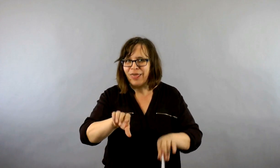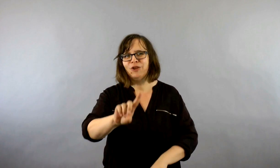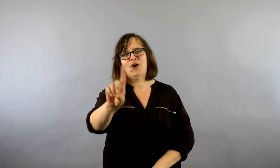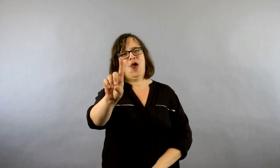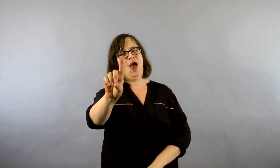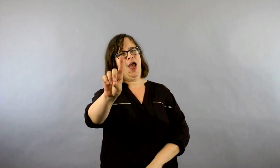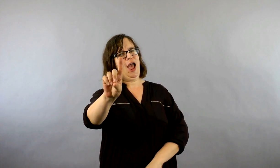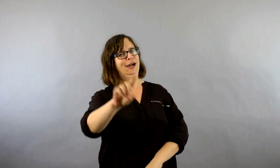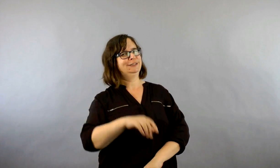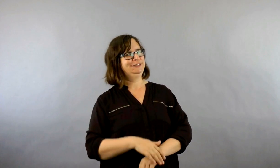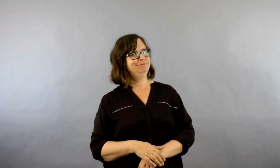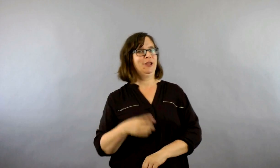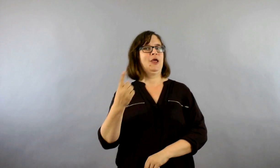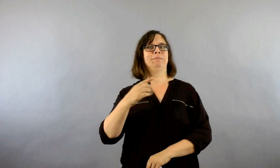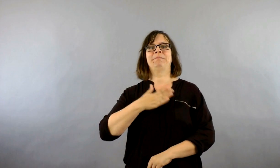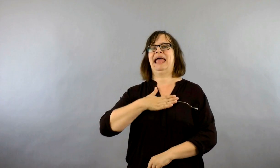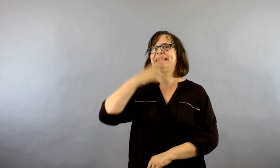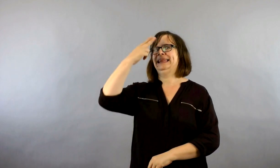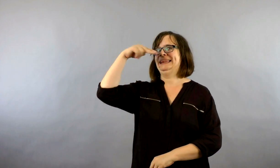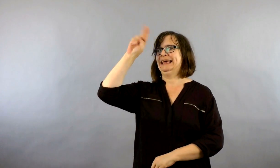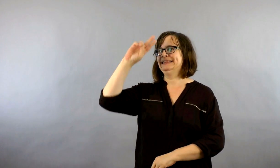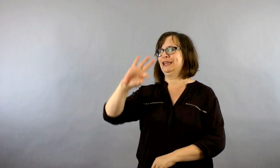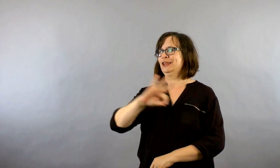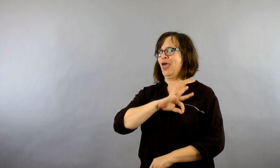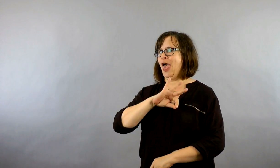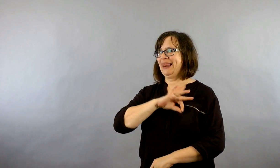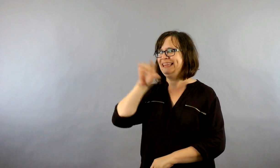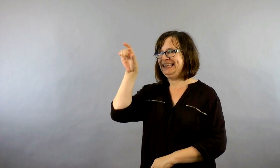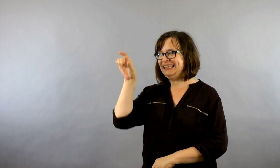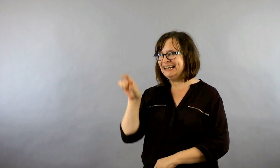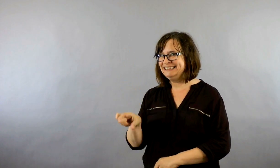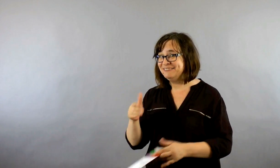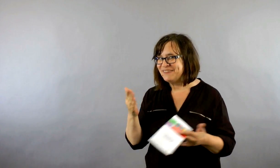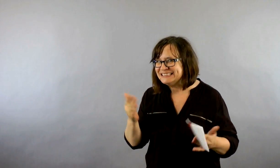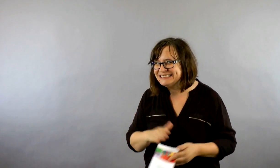Allerdings nicht allein, sondern bitte meine nette Kollegin dazu.